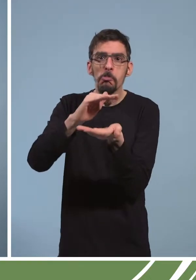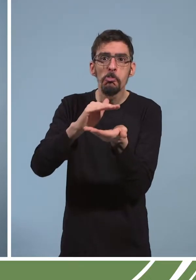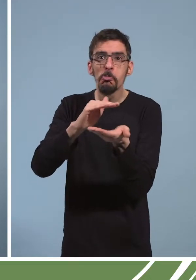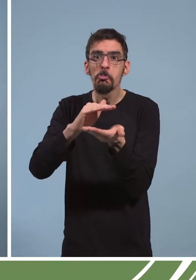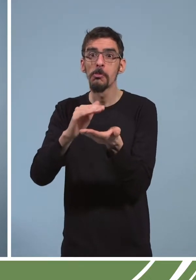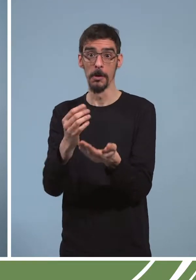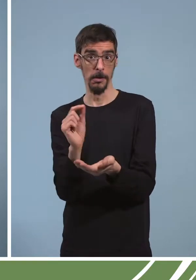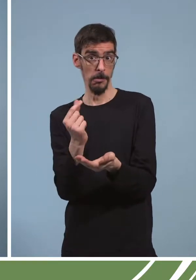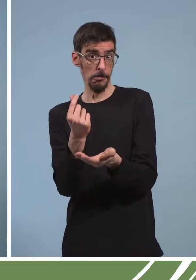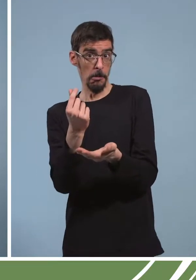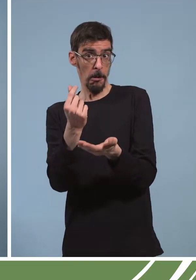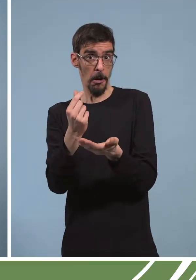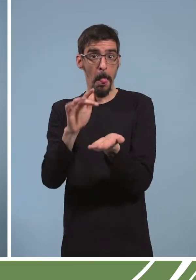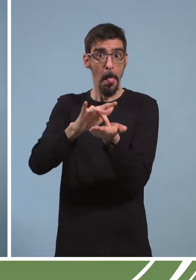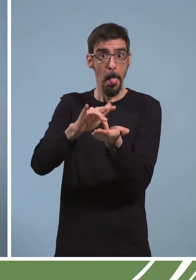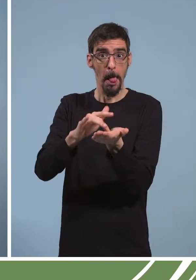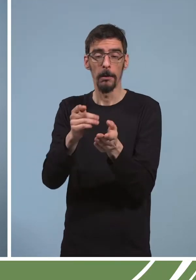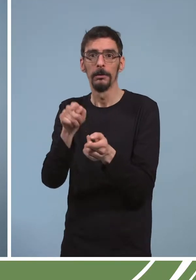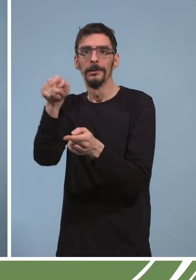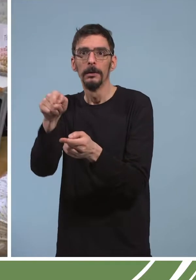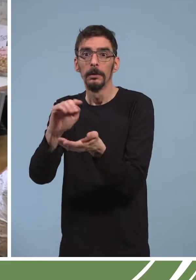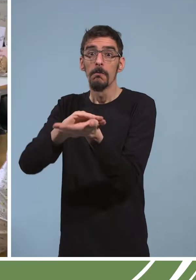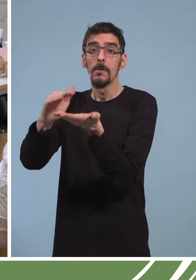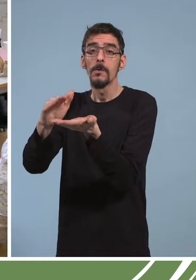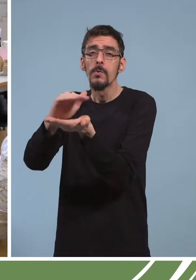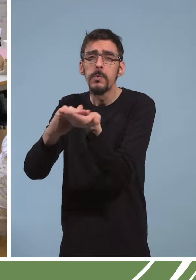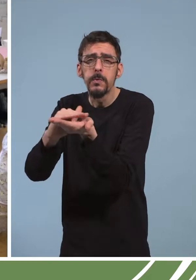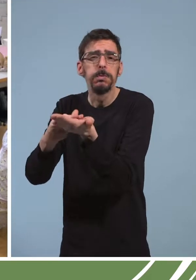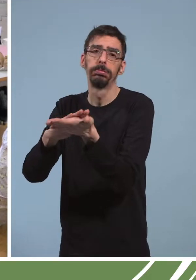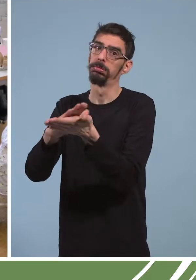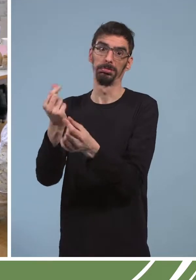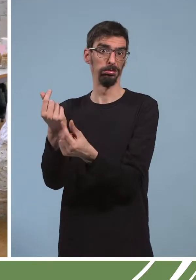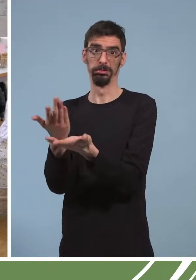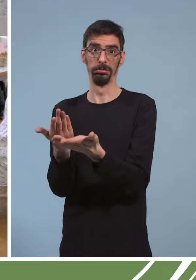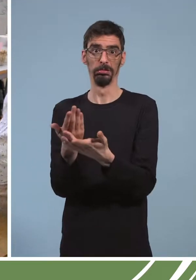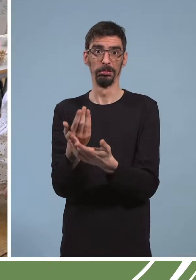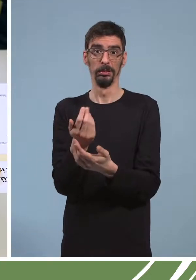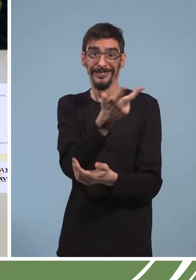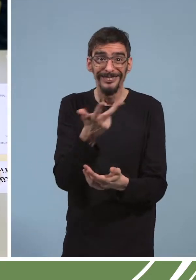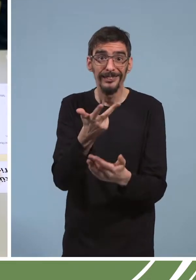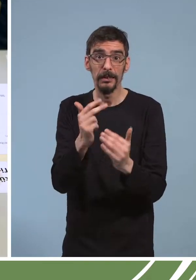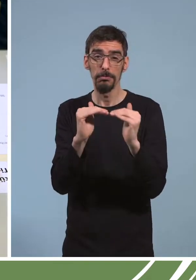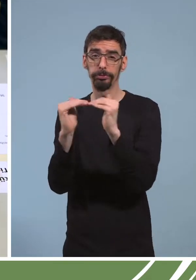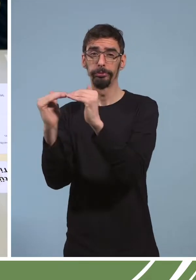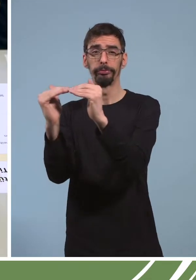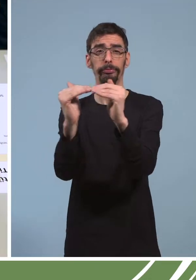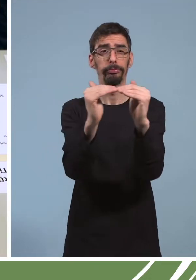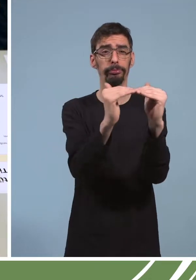Und manche Tische haben nur wenige Güter - die armen. Jeder Tisch erhält eine bestimmte Menge an Spielgeld-Taler,